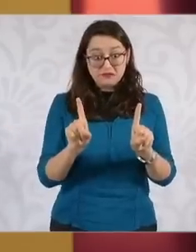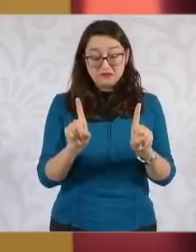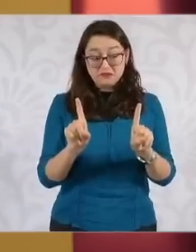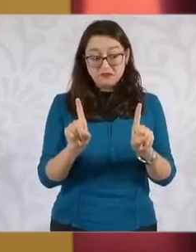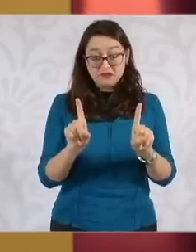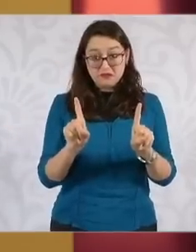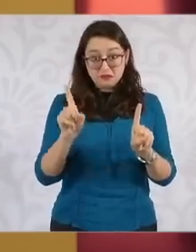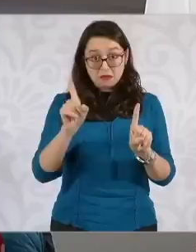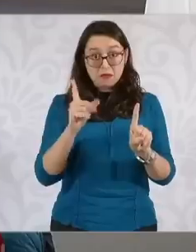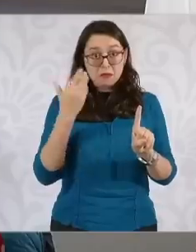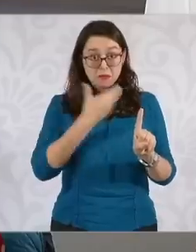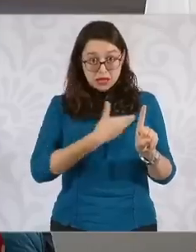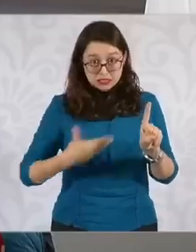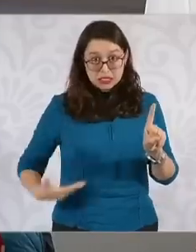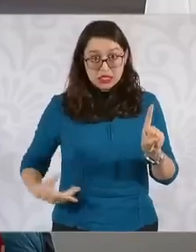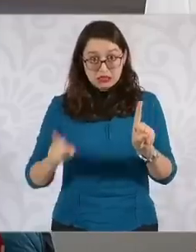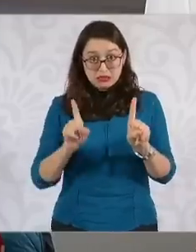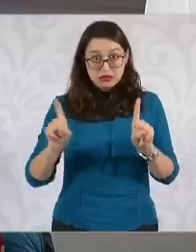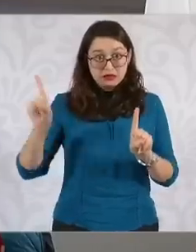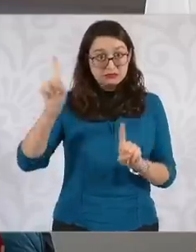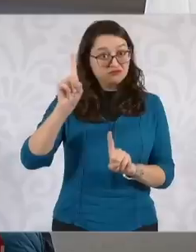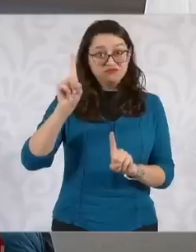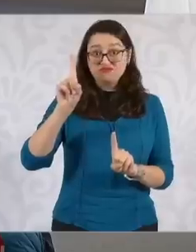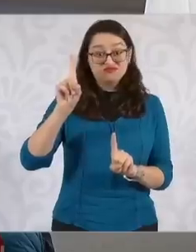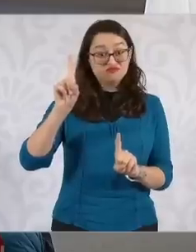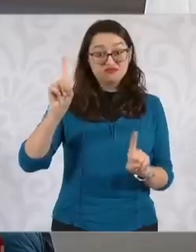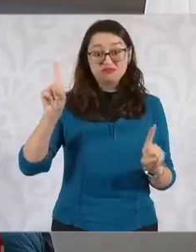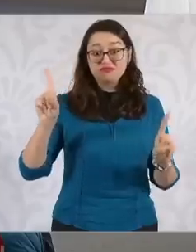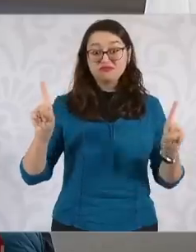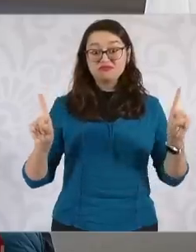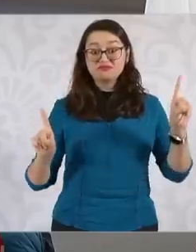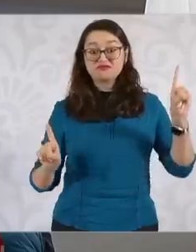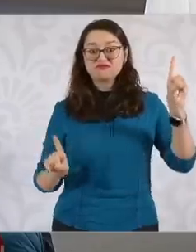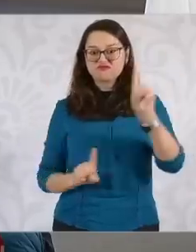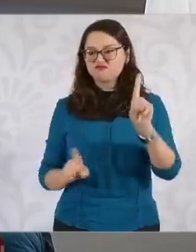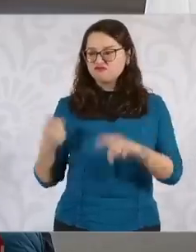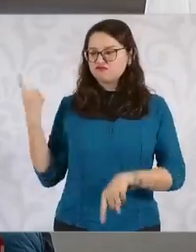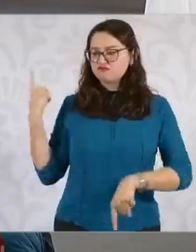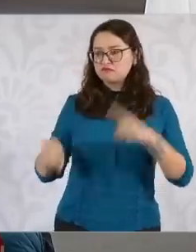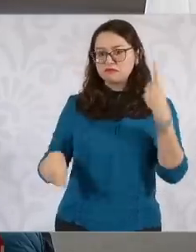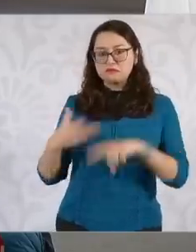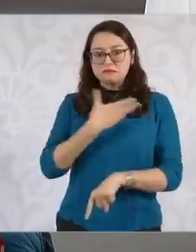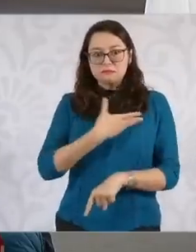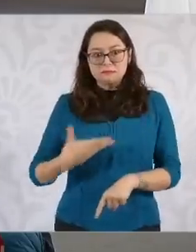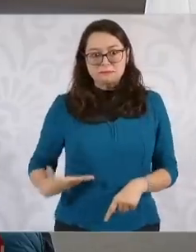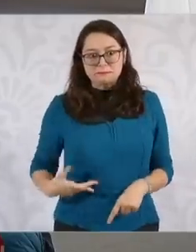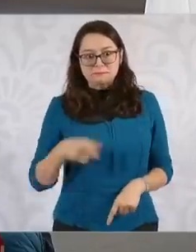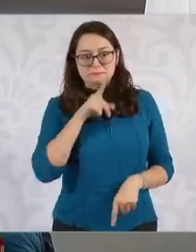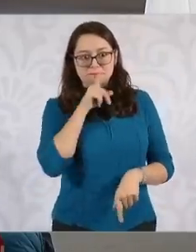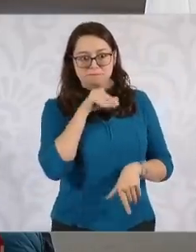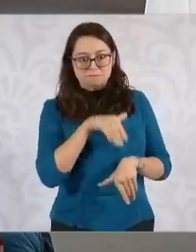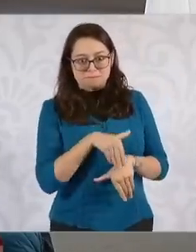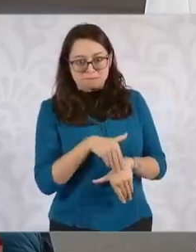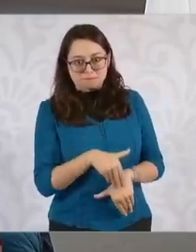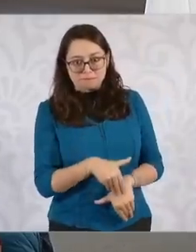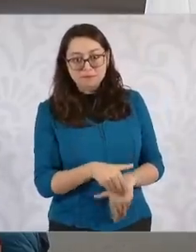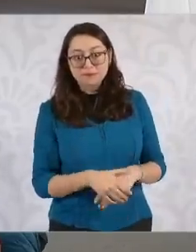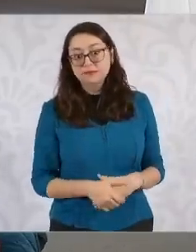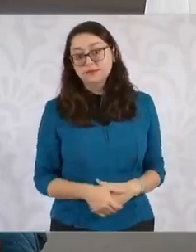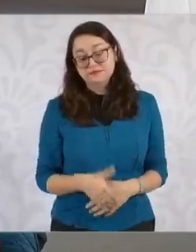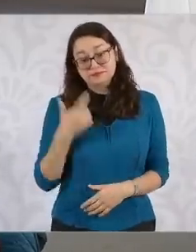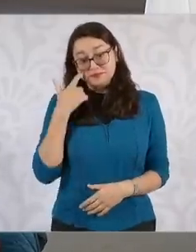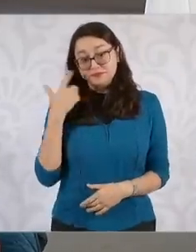revés que sig ya con eso se puede decir que